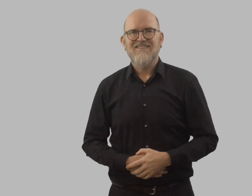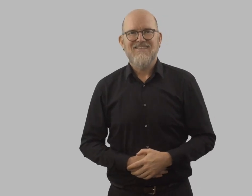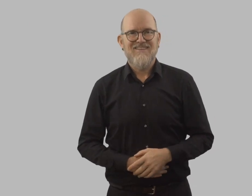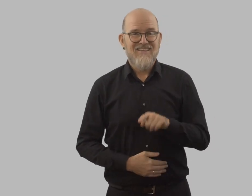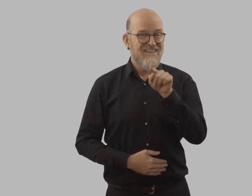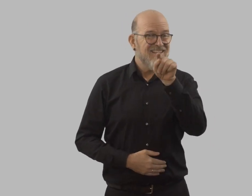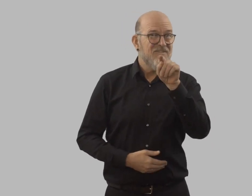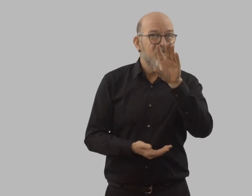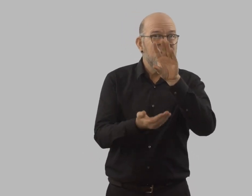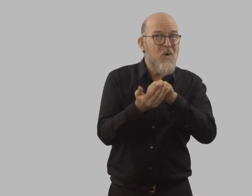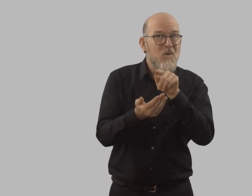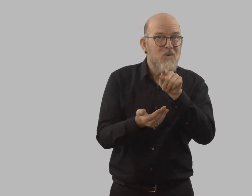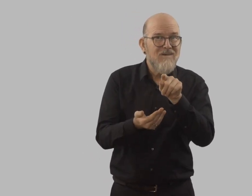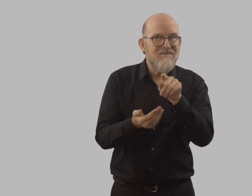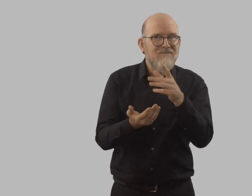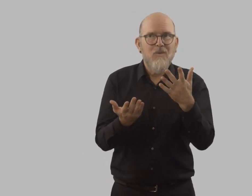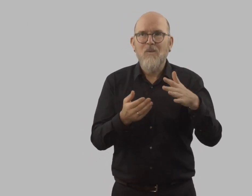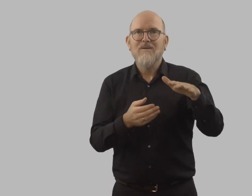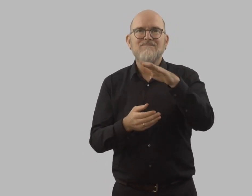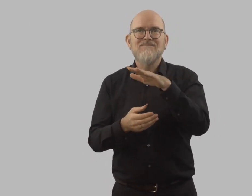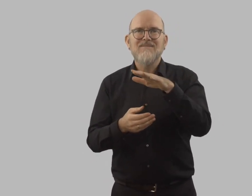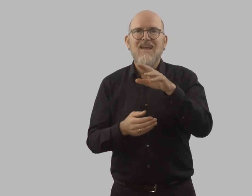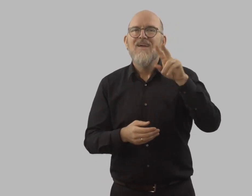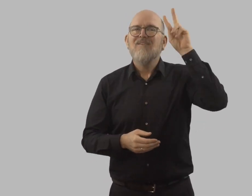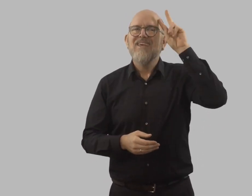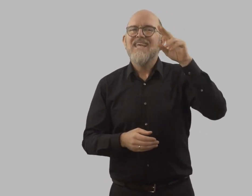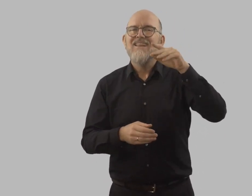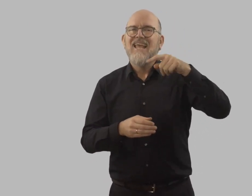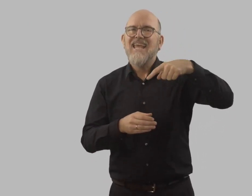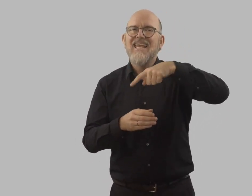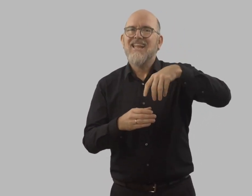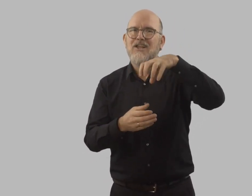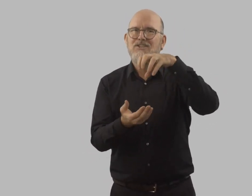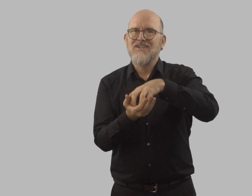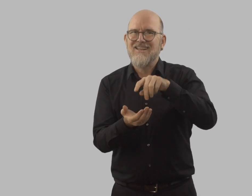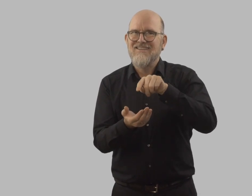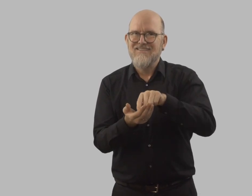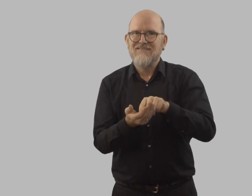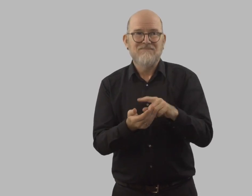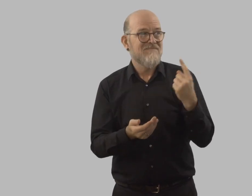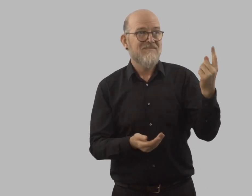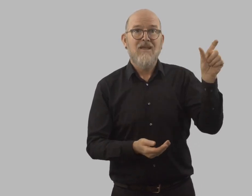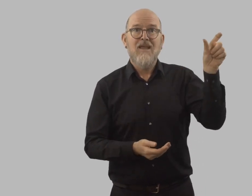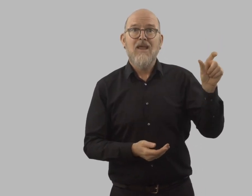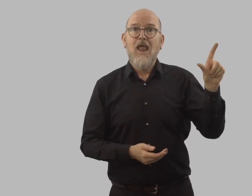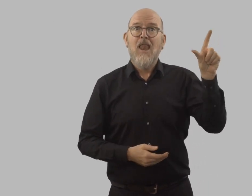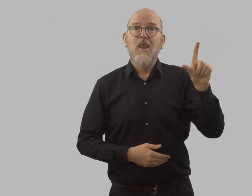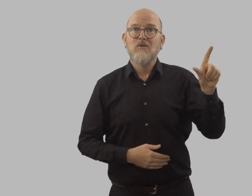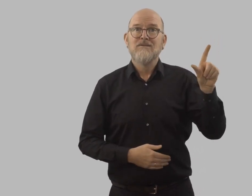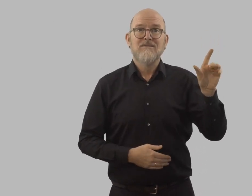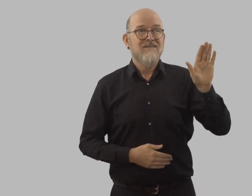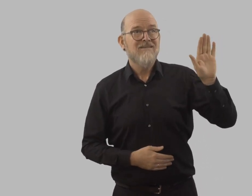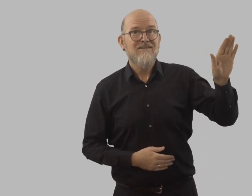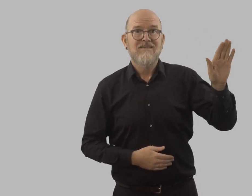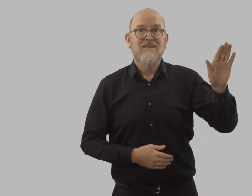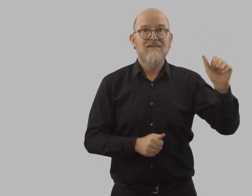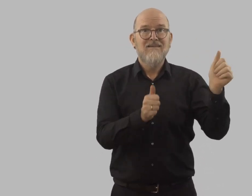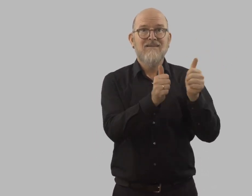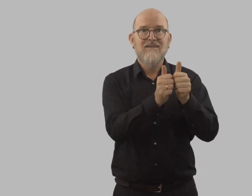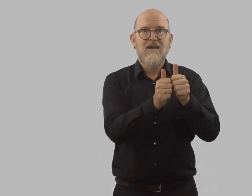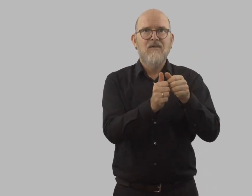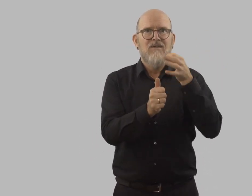1903 bezog Loos diese Wohnung in der Wiener Innenstadt